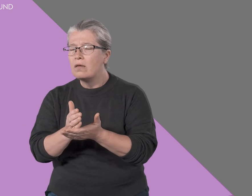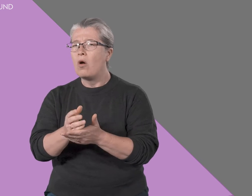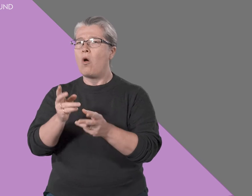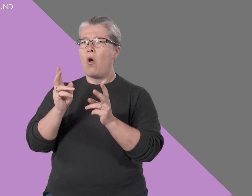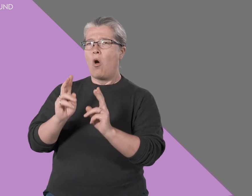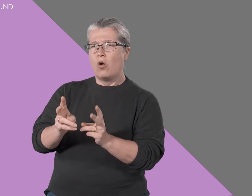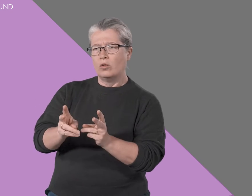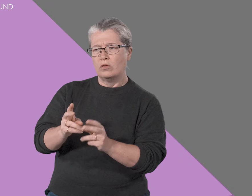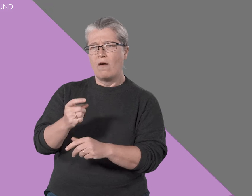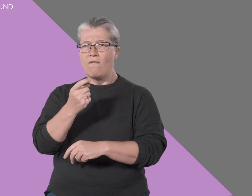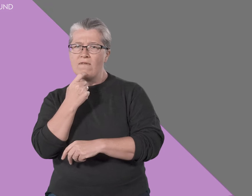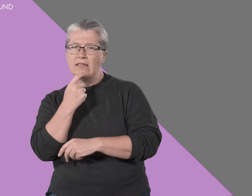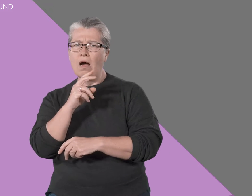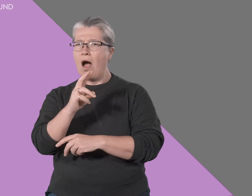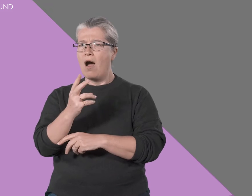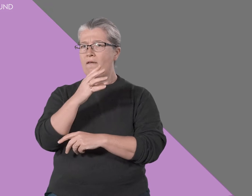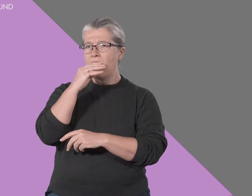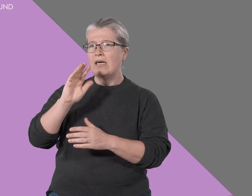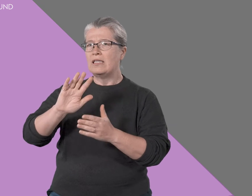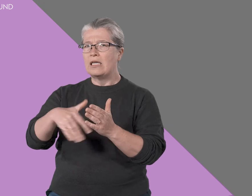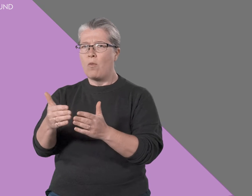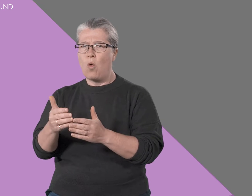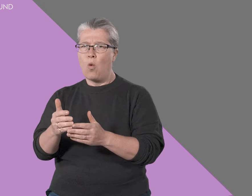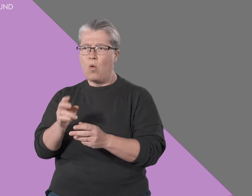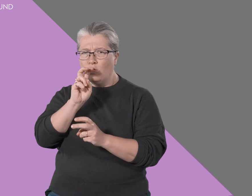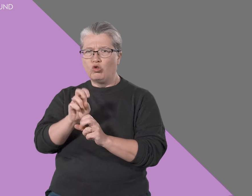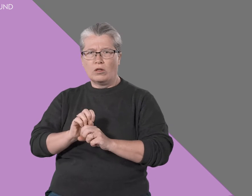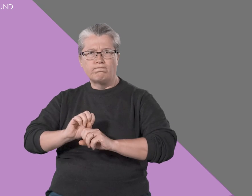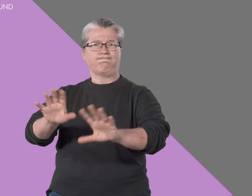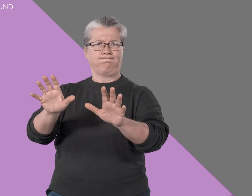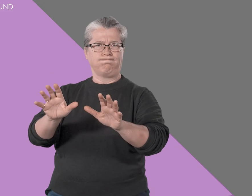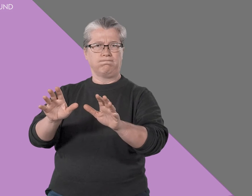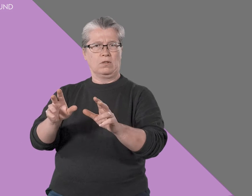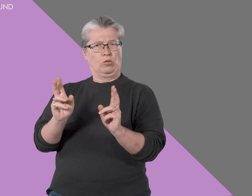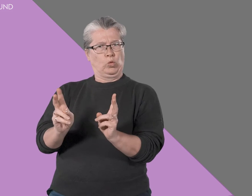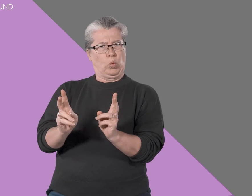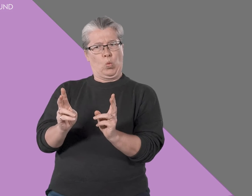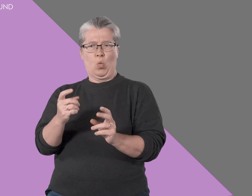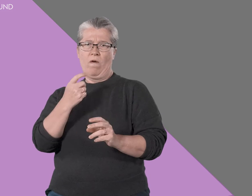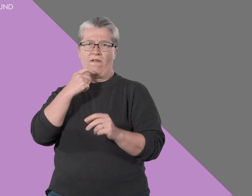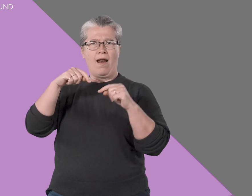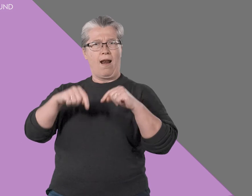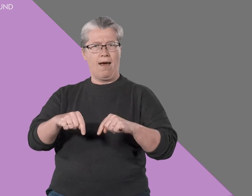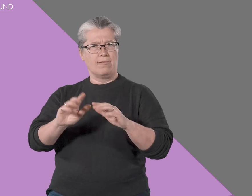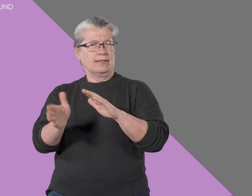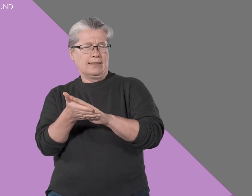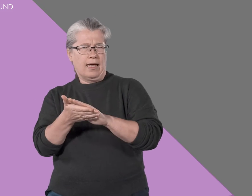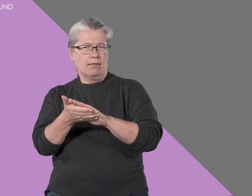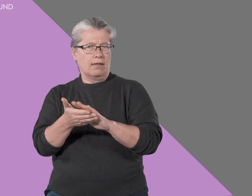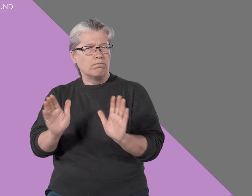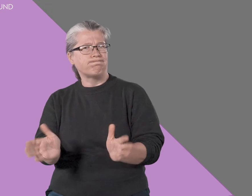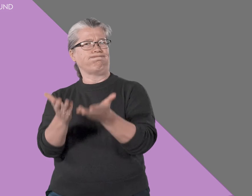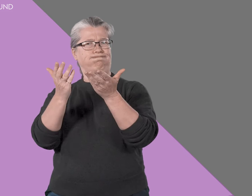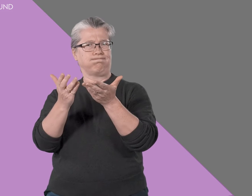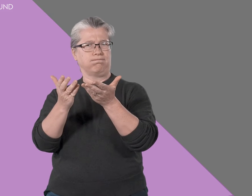och synliggjort teckenspråken och på så sätt främjat deras ställning -